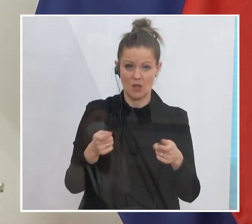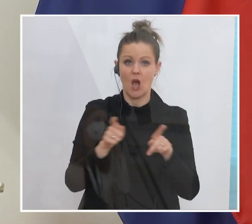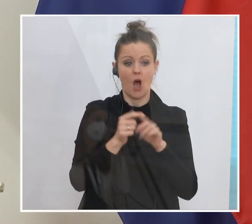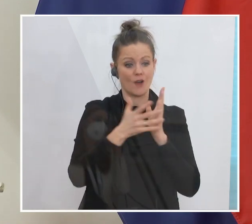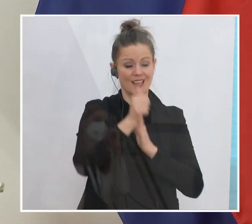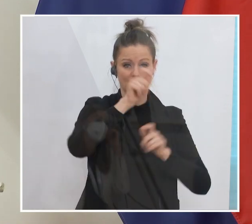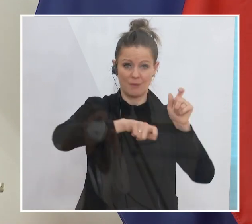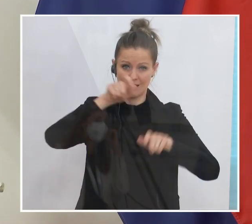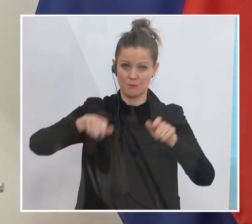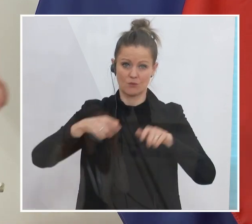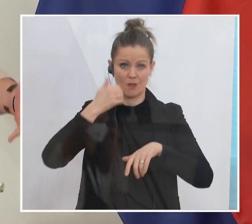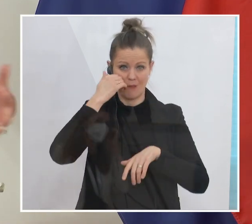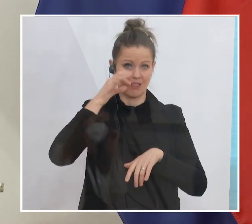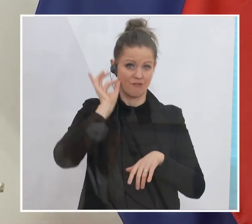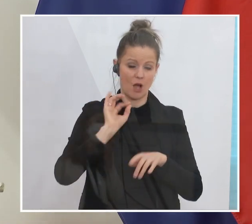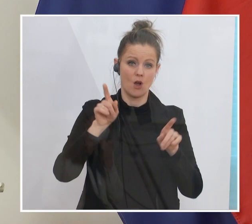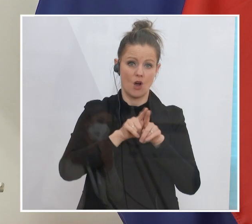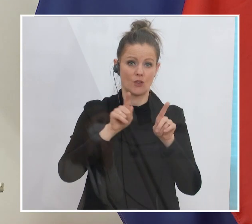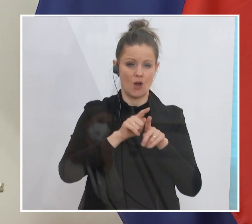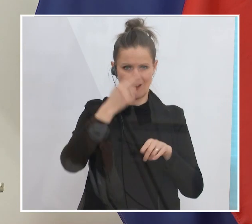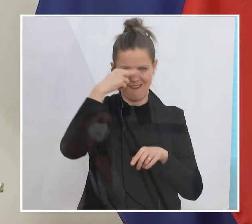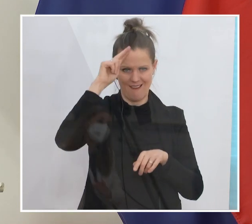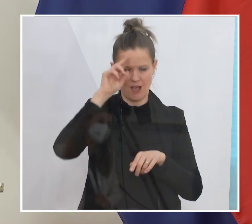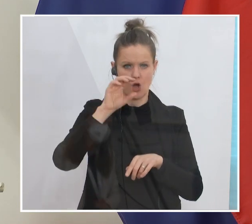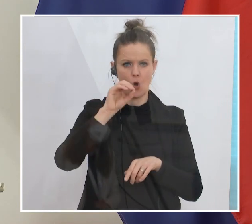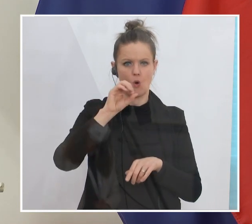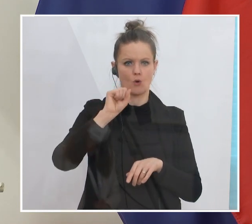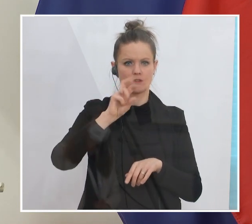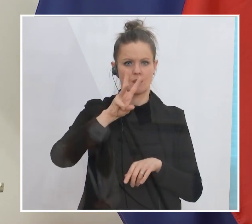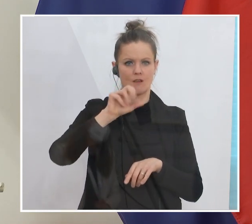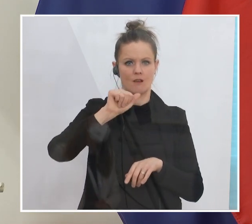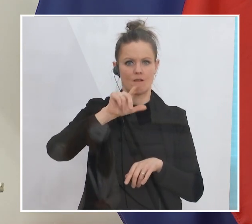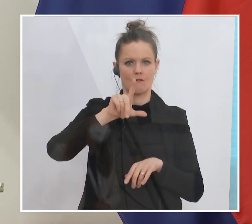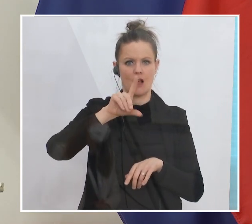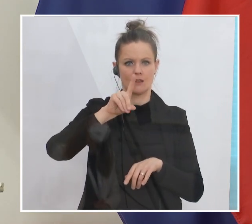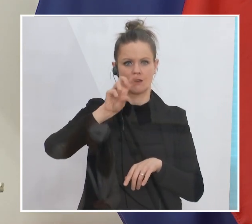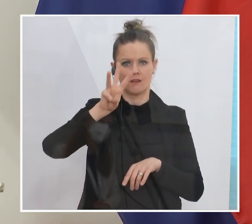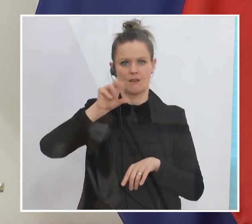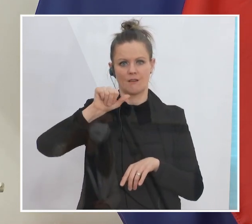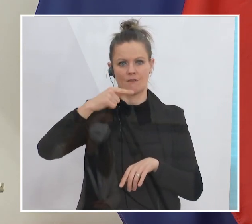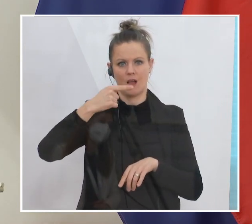vor allem auch Oswald Wagner, der ja Teil und Bestandteil eben auch des Beratungsgremiums ist,